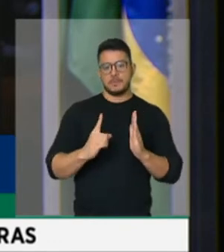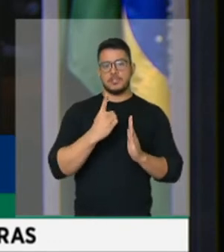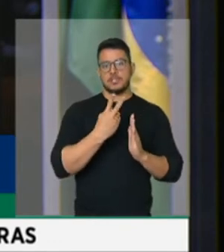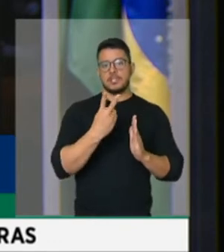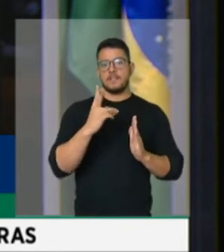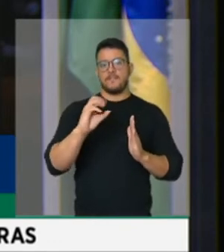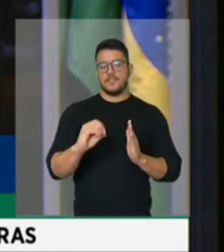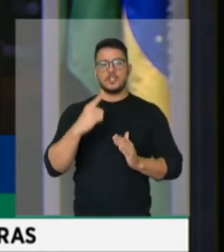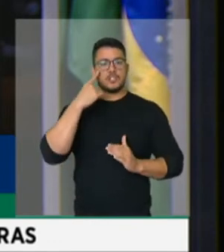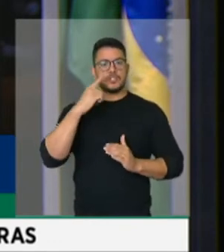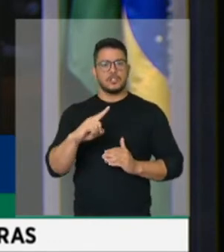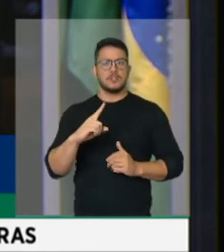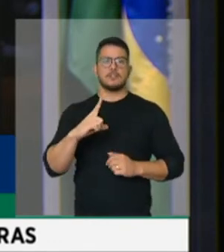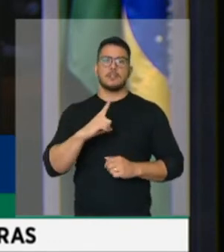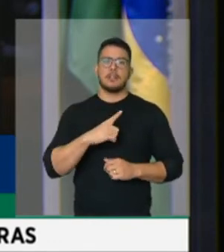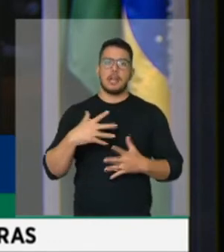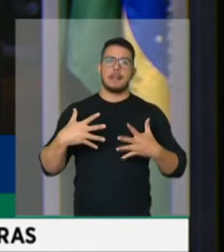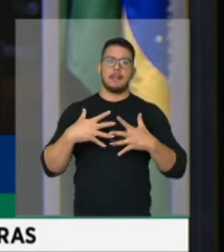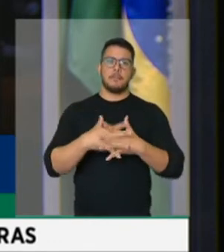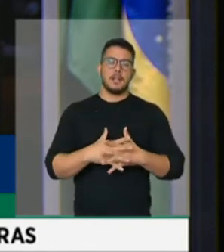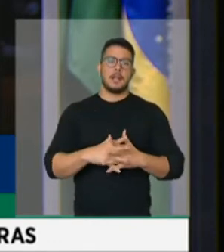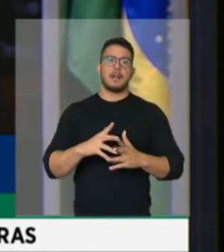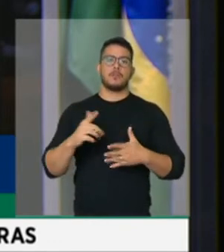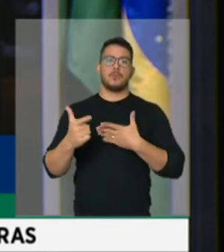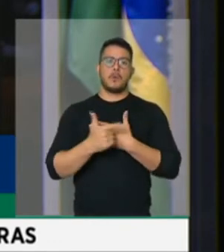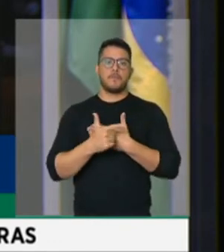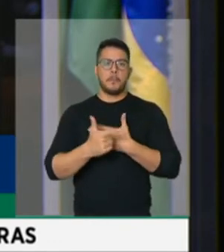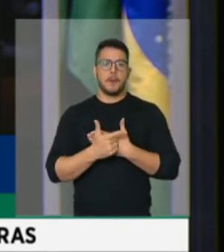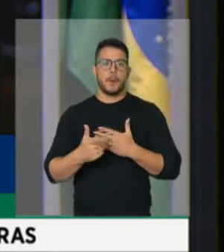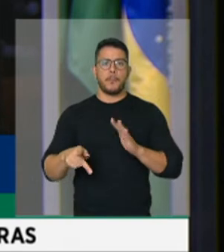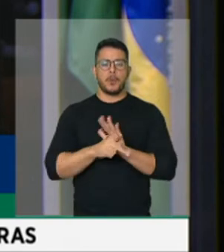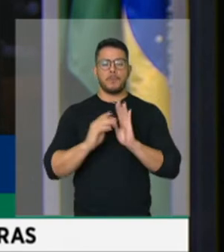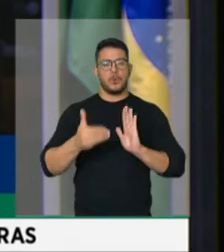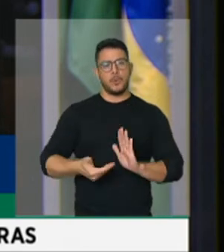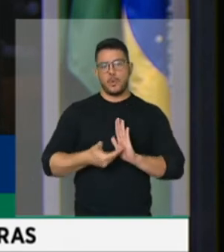SABOR DAS INTENÇÕES POLÍTICAS DOS CONTROLADORES DA EMPRESA. NÃO ENTENDEMOS QUE OPÇÃO PELO INSTRUMENTO